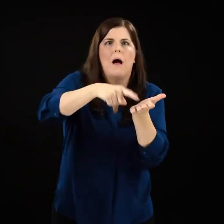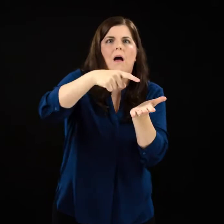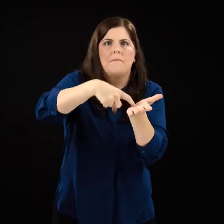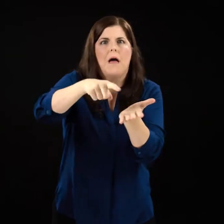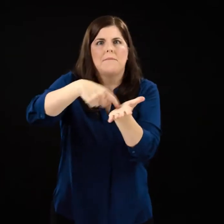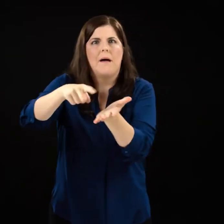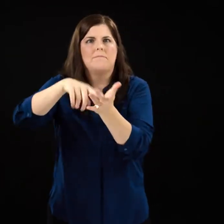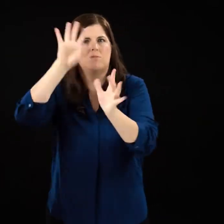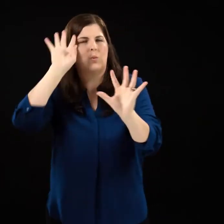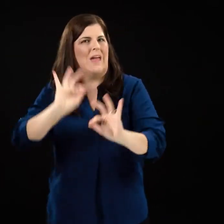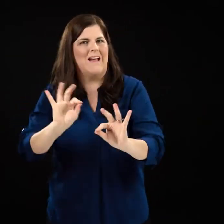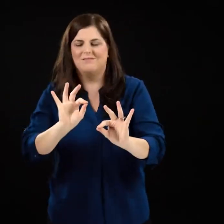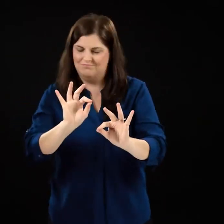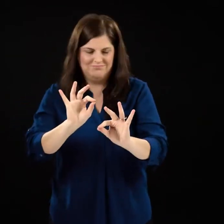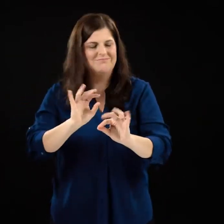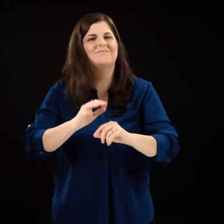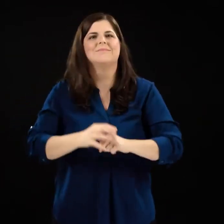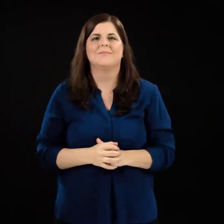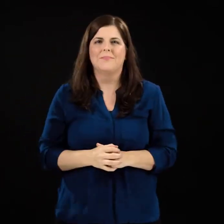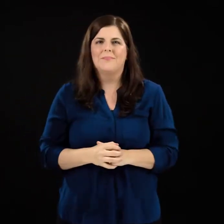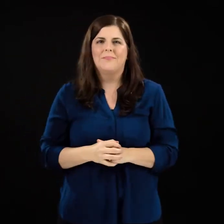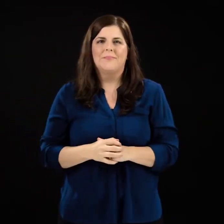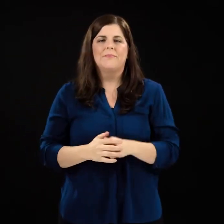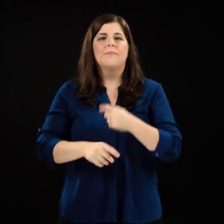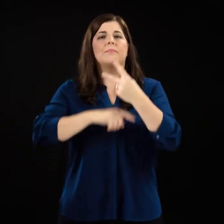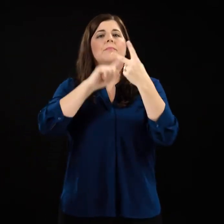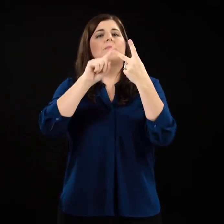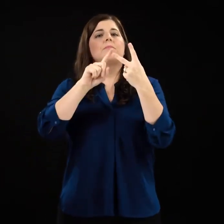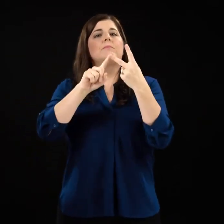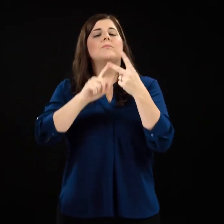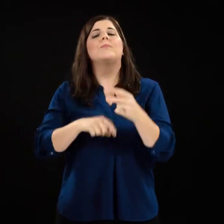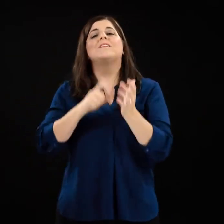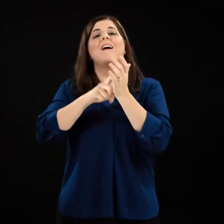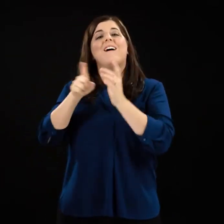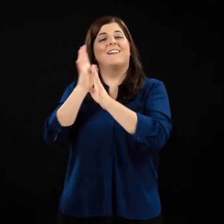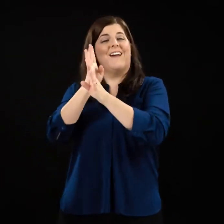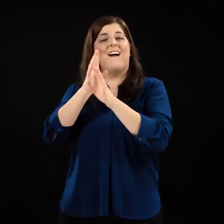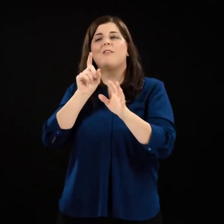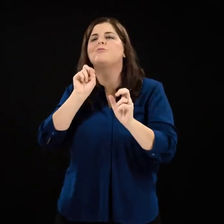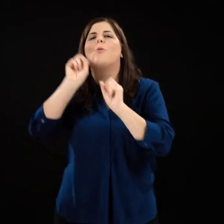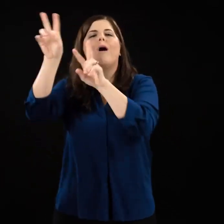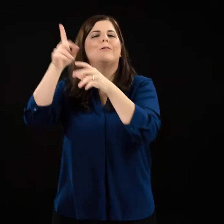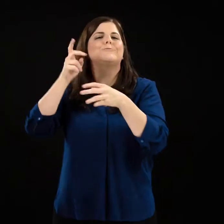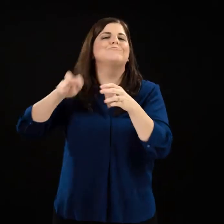des messages textes et des données. -- Il peut bénéficier d'une période d'au moins